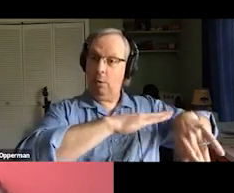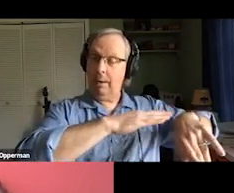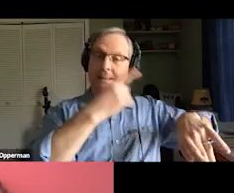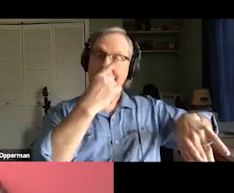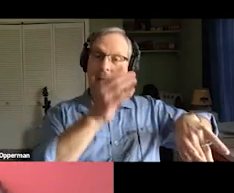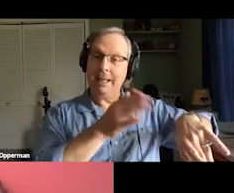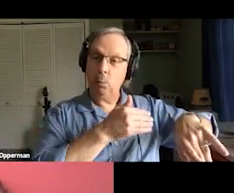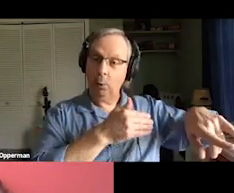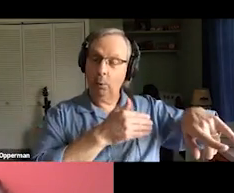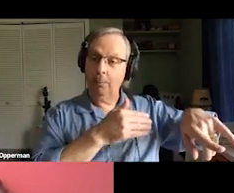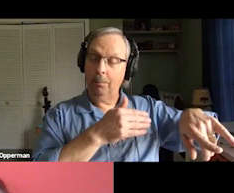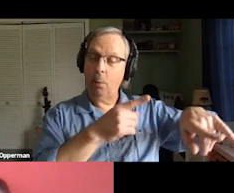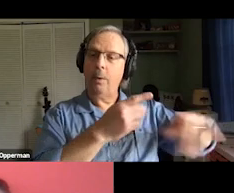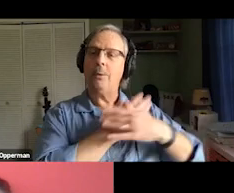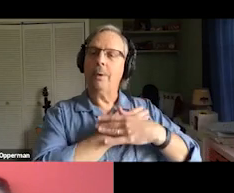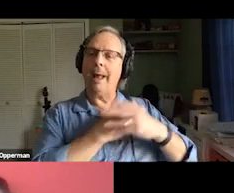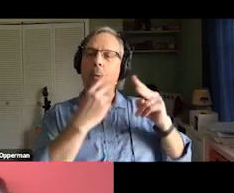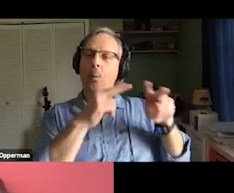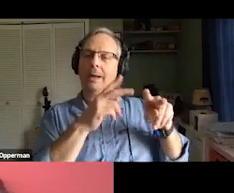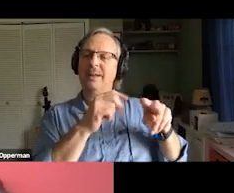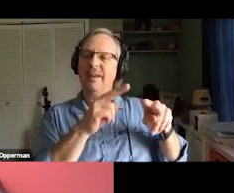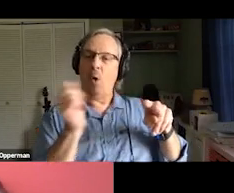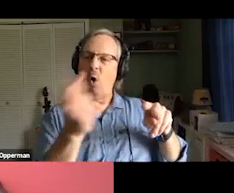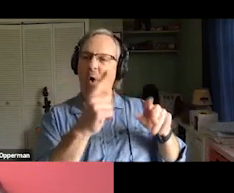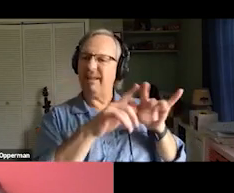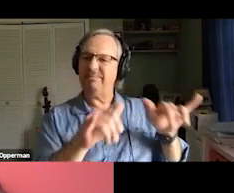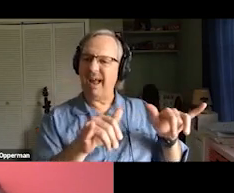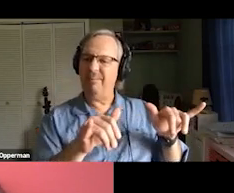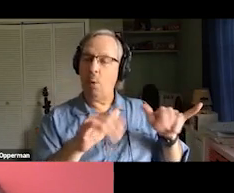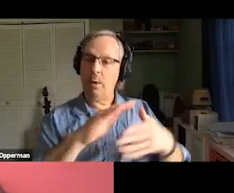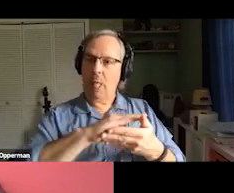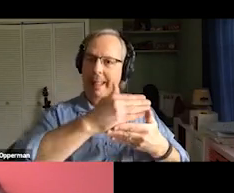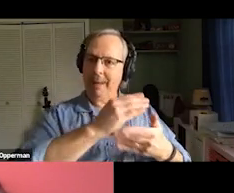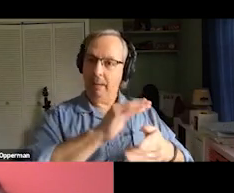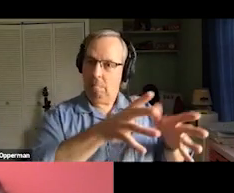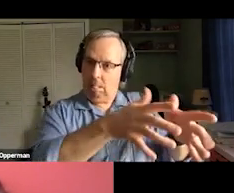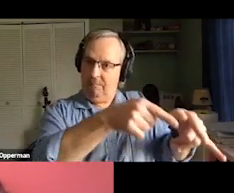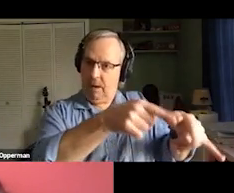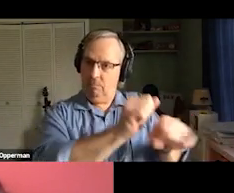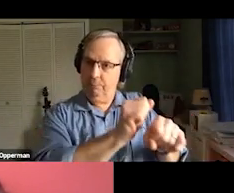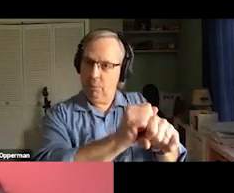el lugar donde se relajan para ver la televisión y también donde colocan su computadora portátil para hacer su trabajo, es una especie de oficina,